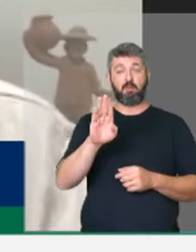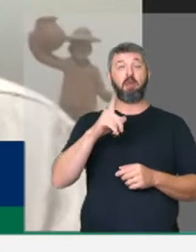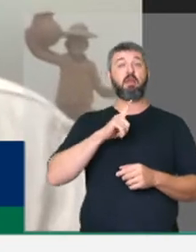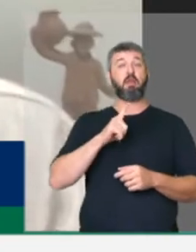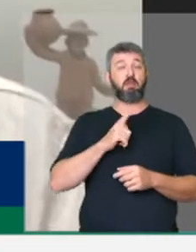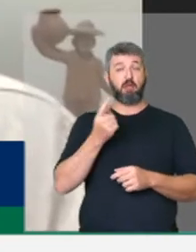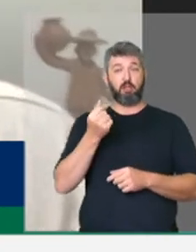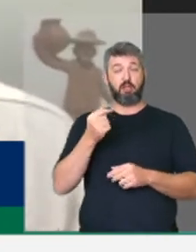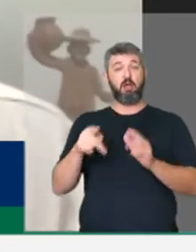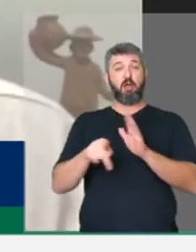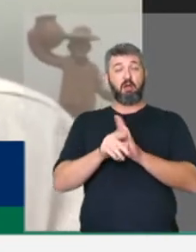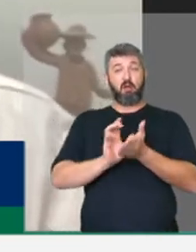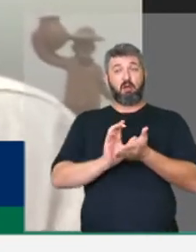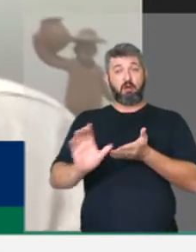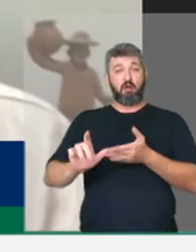FORTE QUE FOSSE INCLUÍDO AS MEDIDAS QUE ESTÃO NO PROJETO